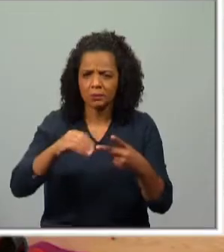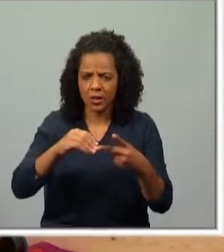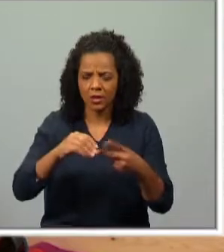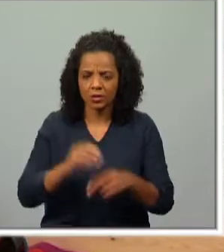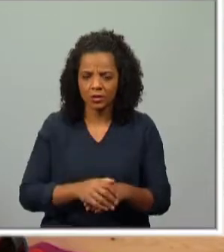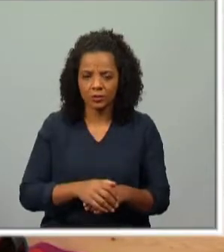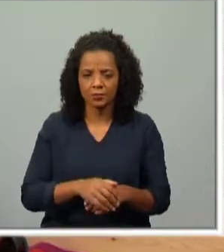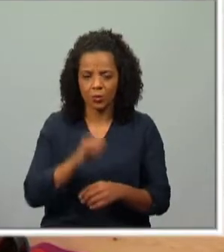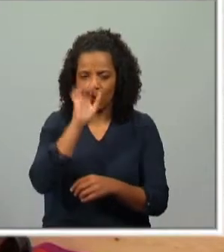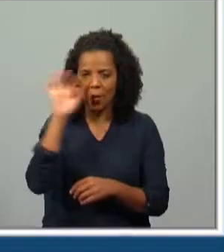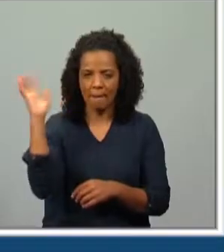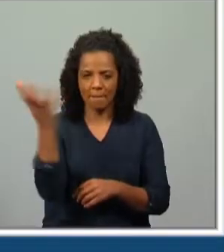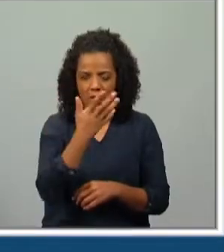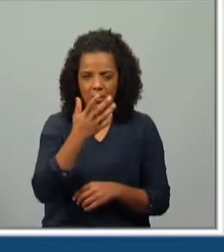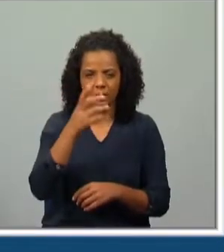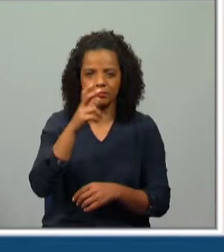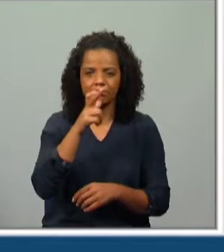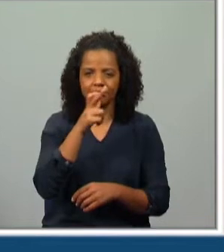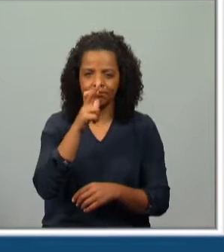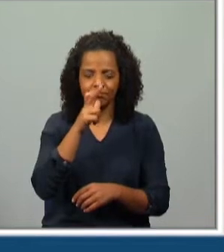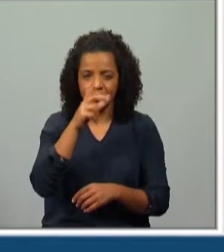desastres ambientais são fatais para as Gaivotas porque para além das 環境災難對人類來說是致命的海鷗因為除了